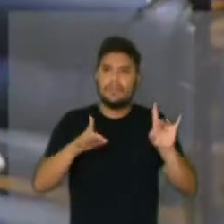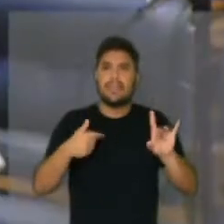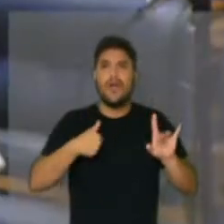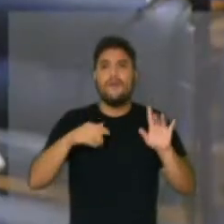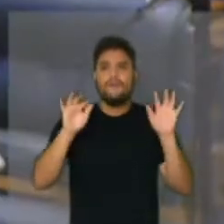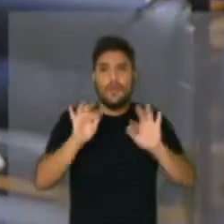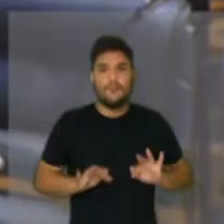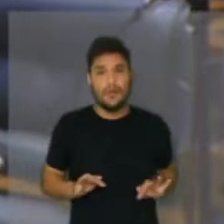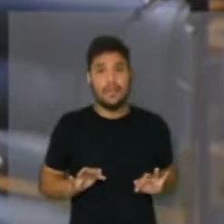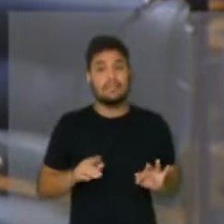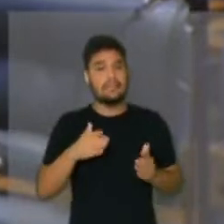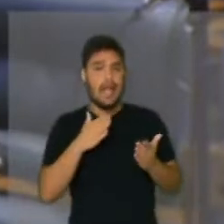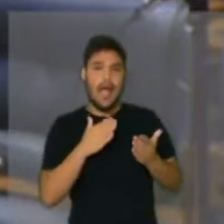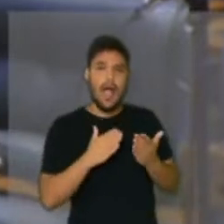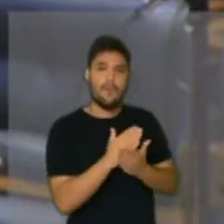IMPORTANTE QUE AUMENTA EM 1% O REPASSE AOS MUNICÍPIOS. EU